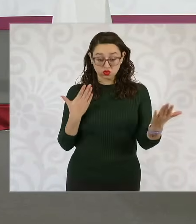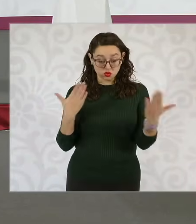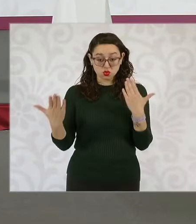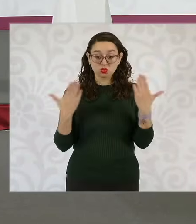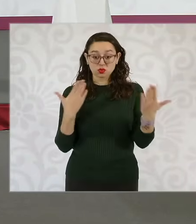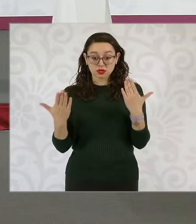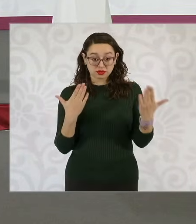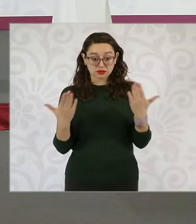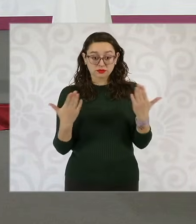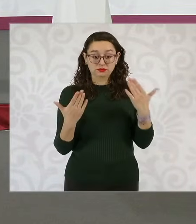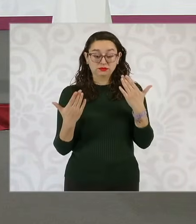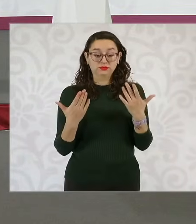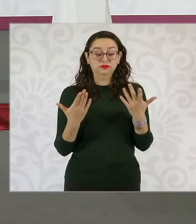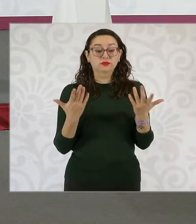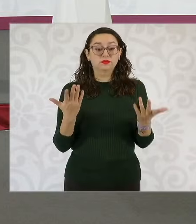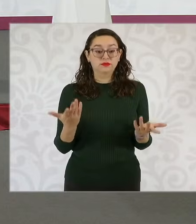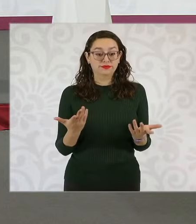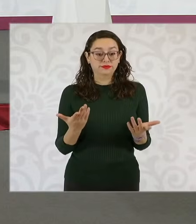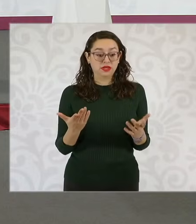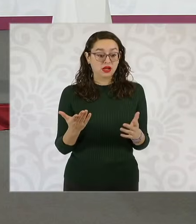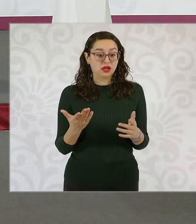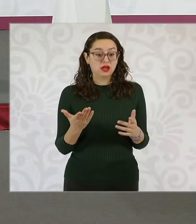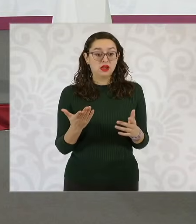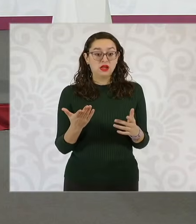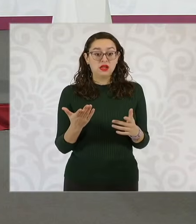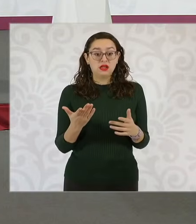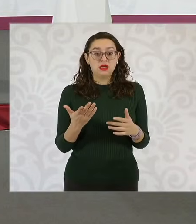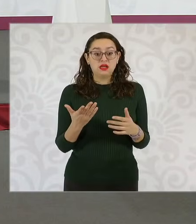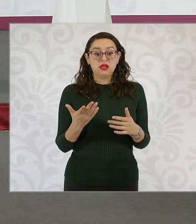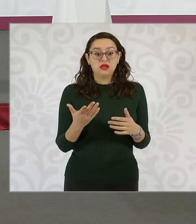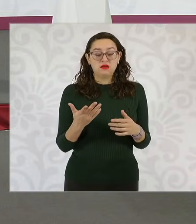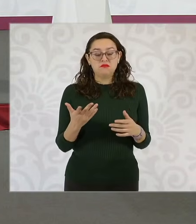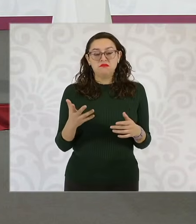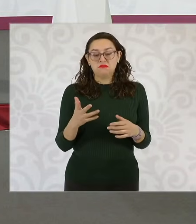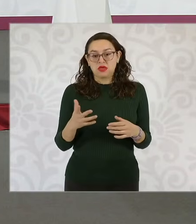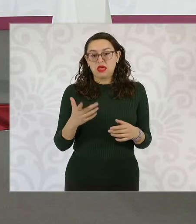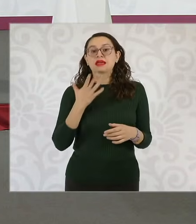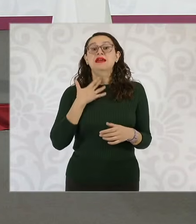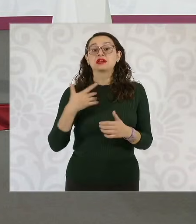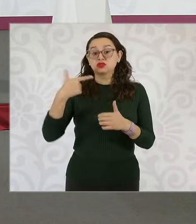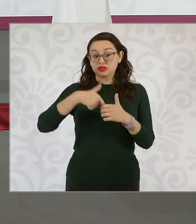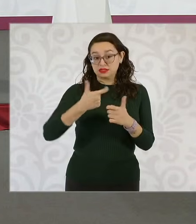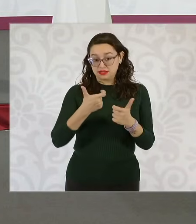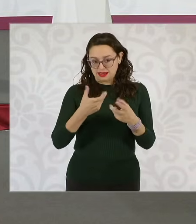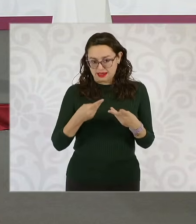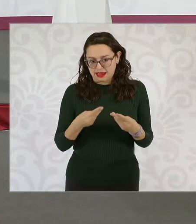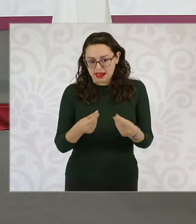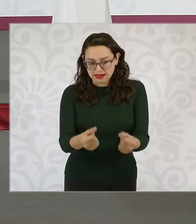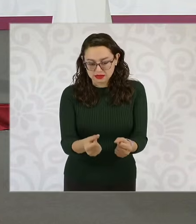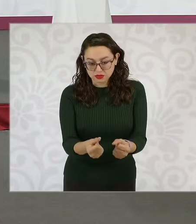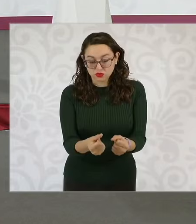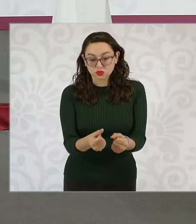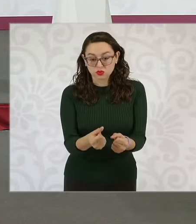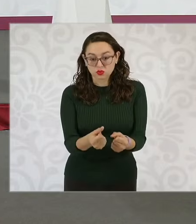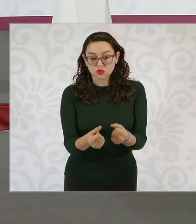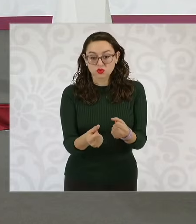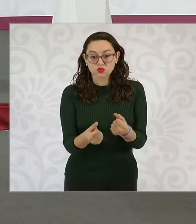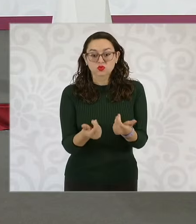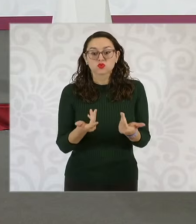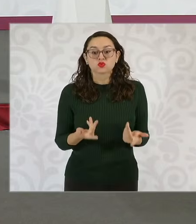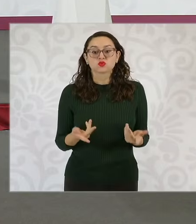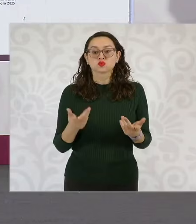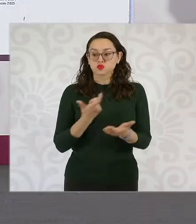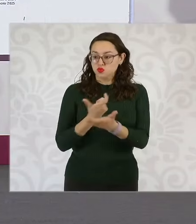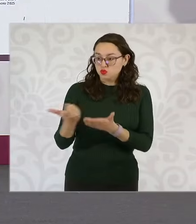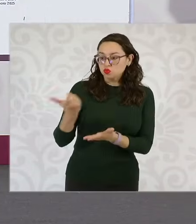como porcentaje del del gasto de las familias dado que ha aumentado más el salario pues ya